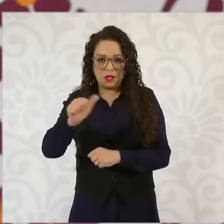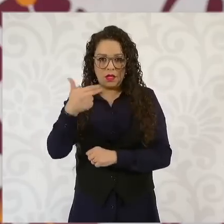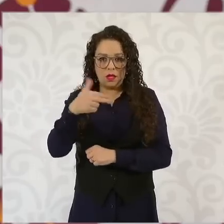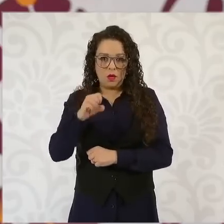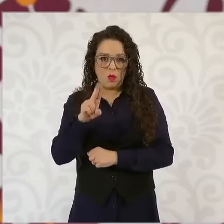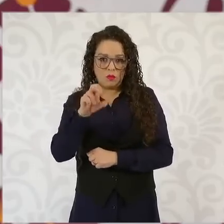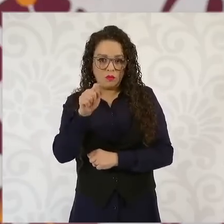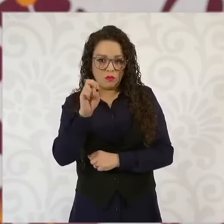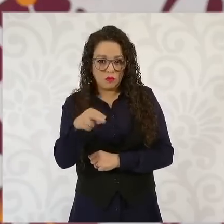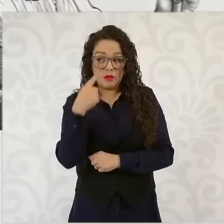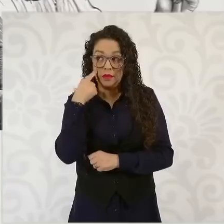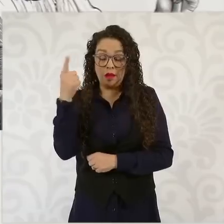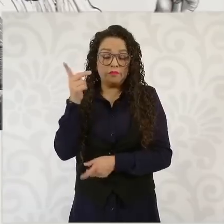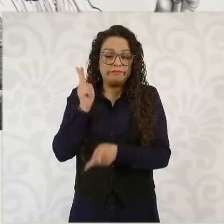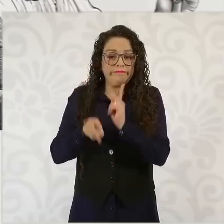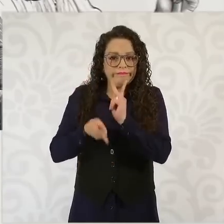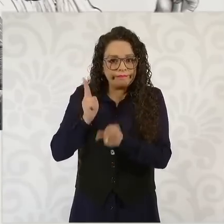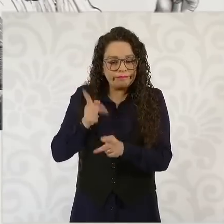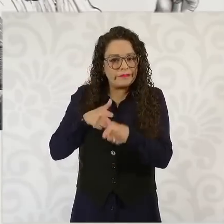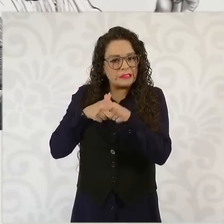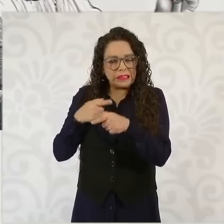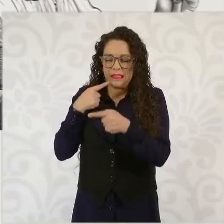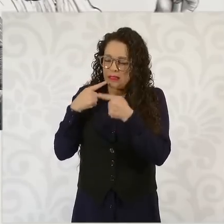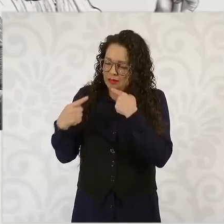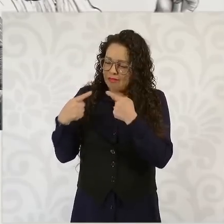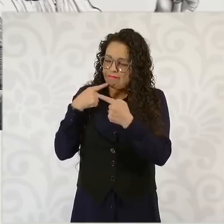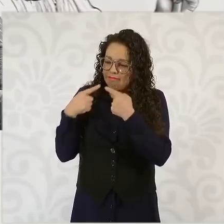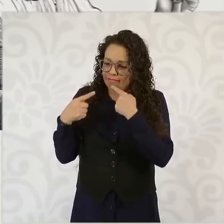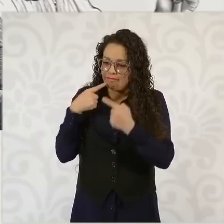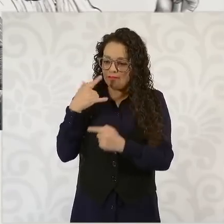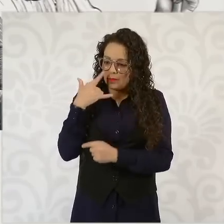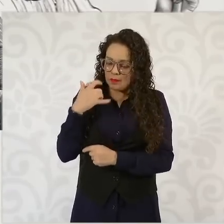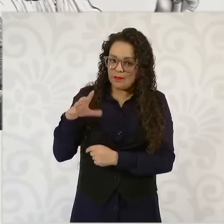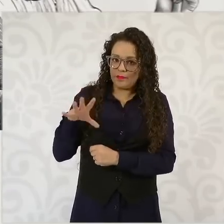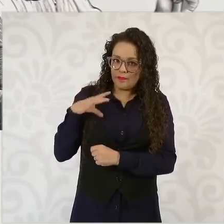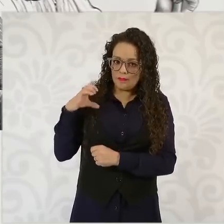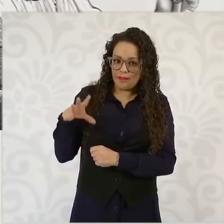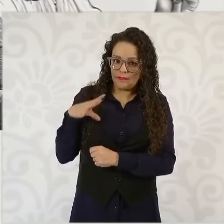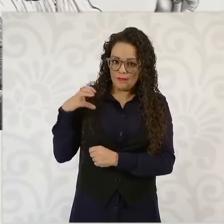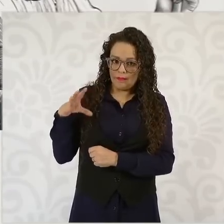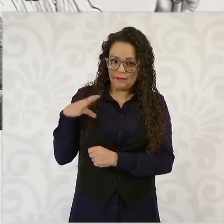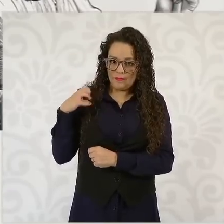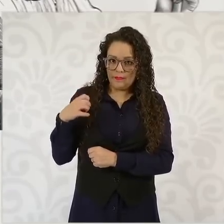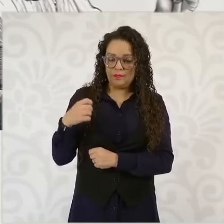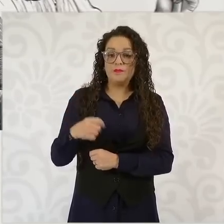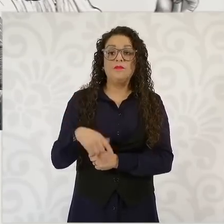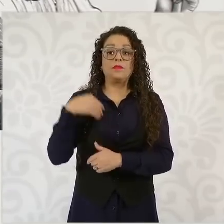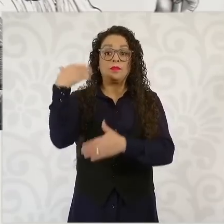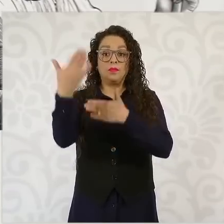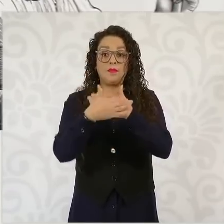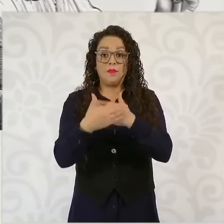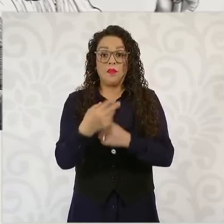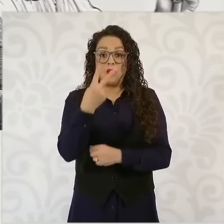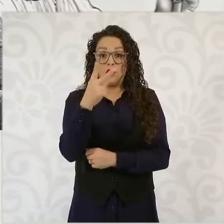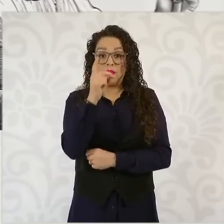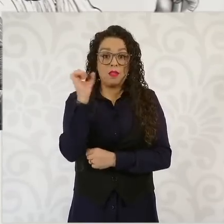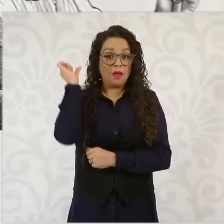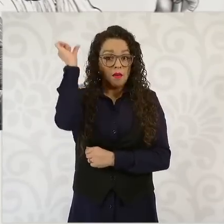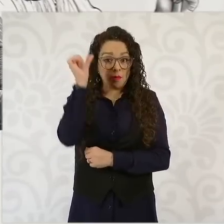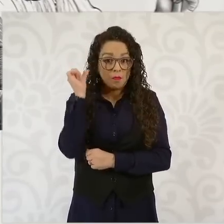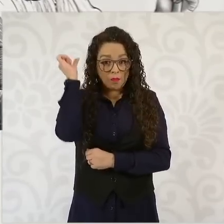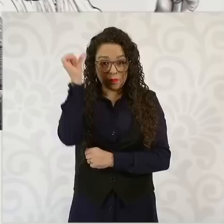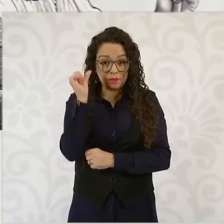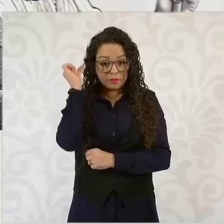lograr que lo que se presente a partir del 2 de abril México está en mejor condición que cualquier